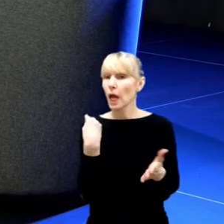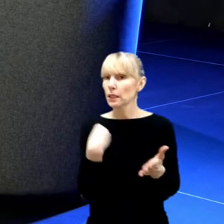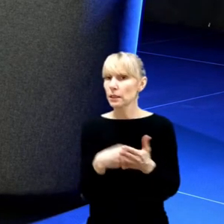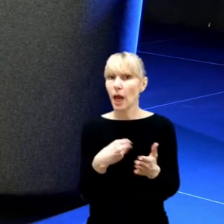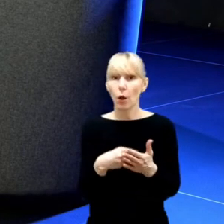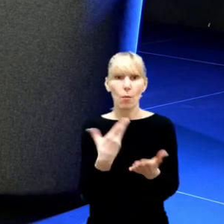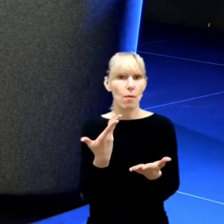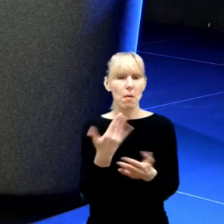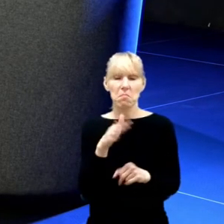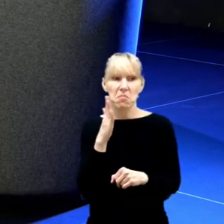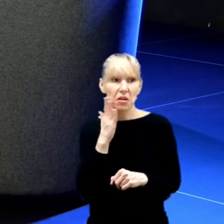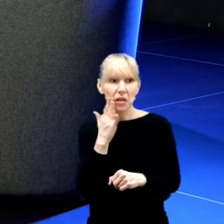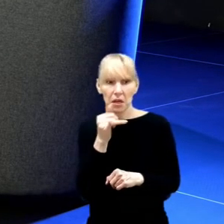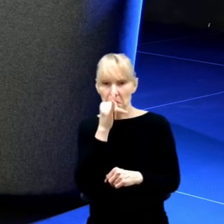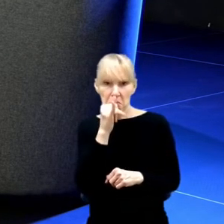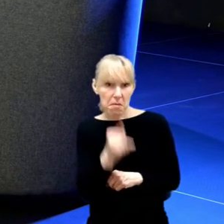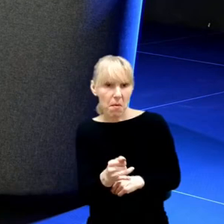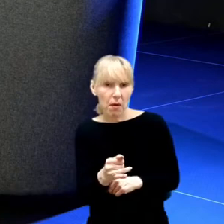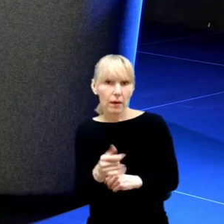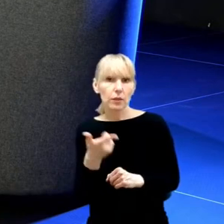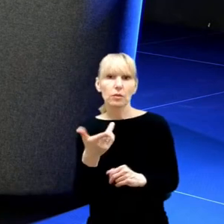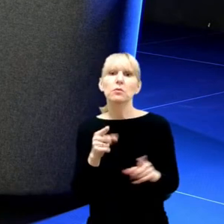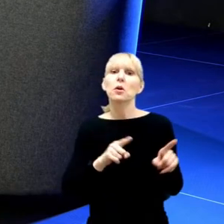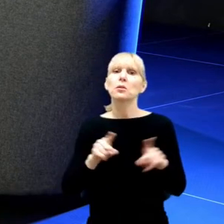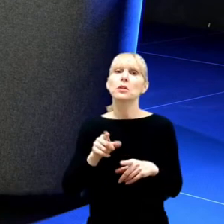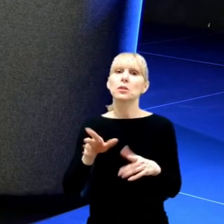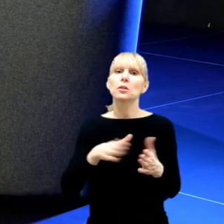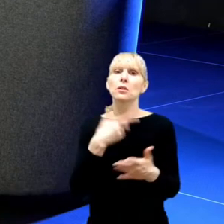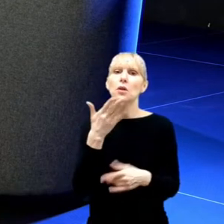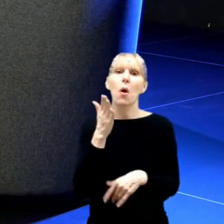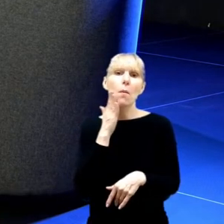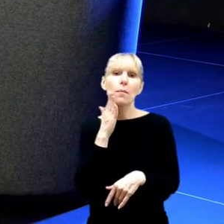to znaczy, że to mieszkanie pełni funkcję socjalną.